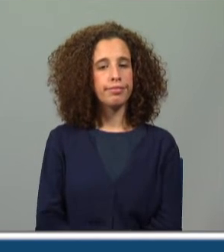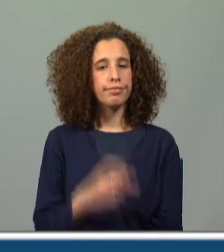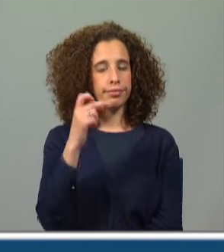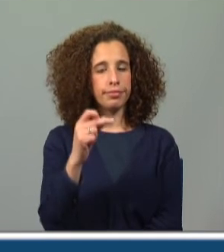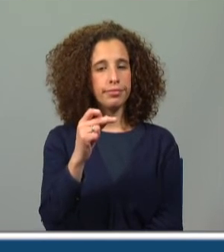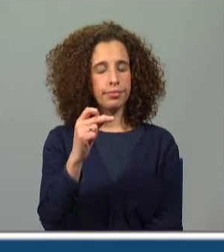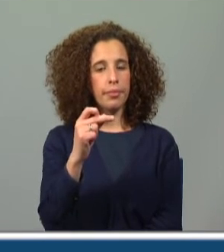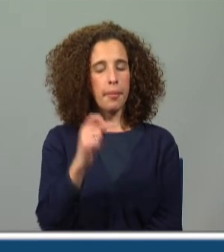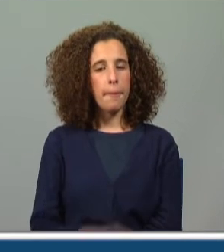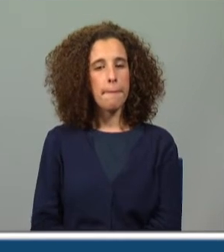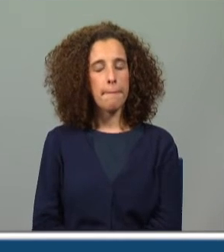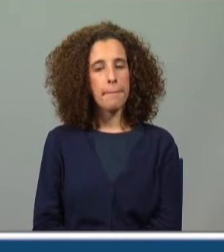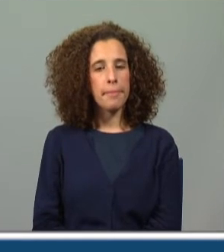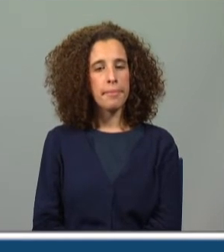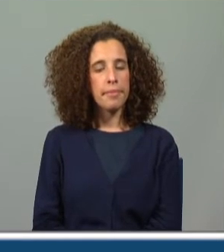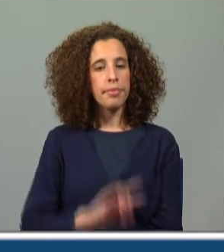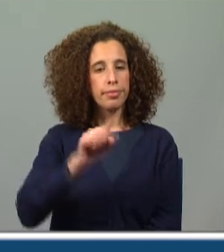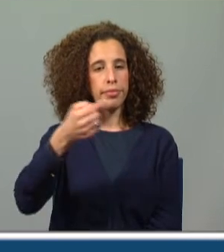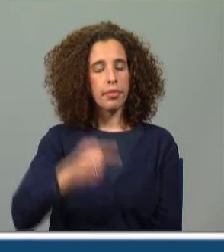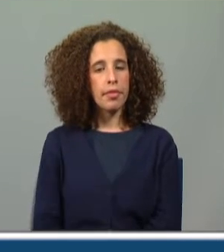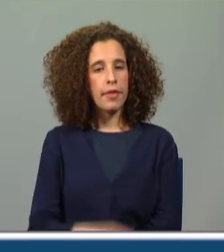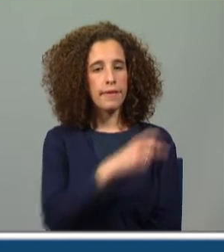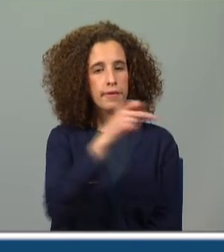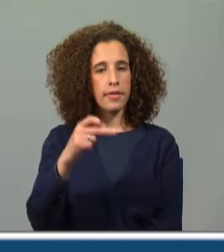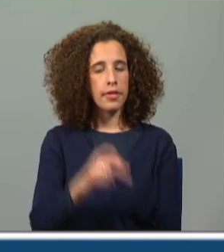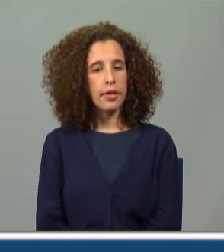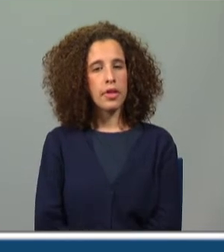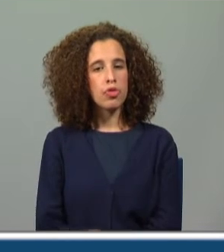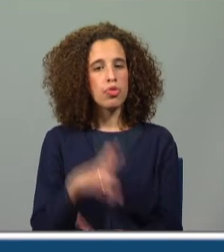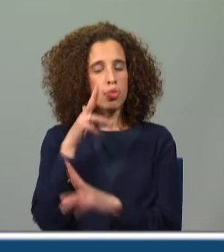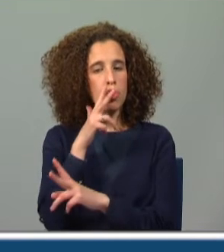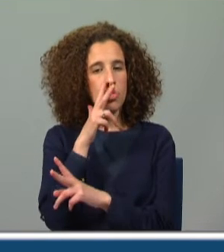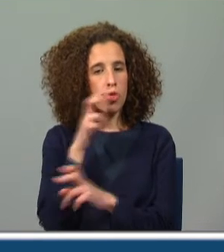esperança e expectativa da narrador depois na frase devia ser a descoberta 敘述者的希望和期待那麼在句子中應該是發現